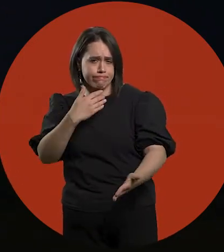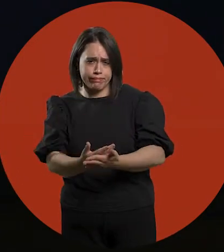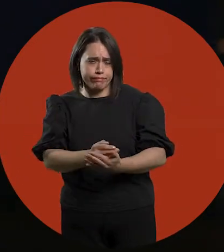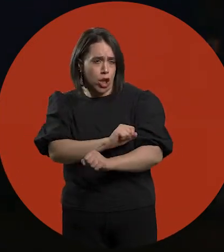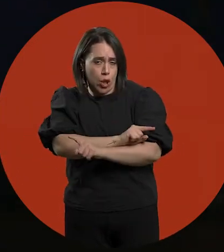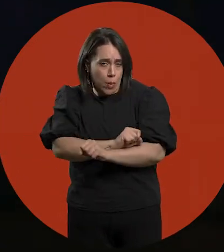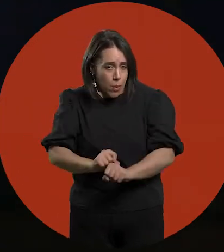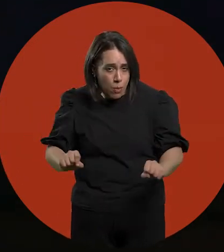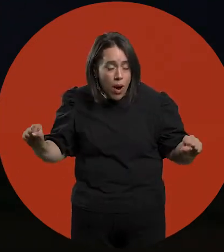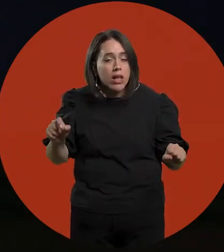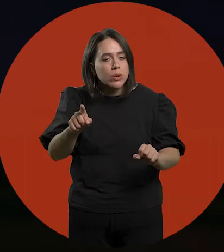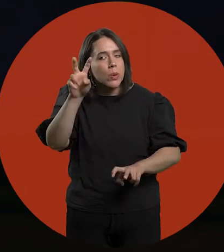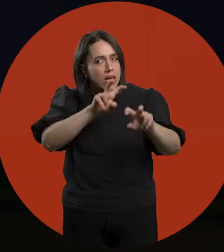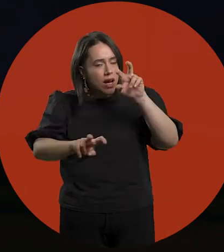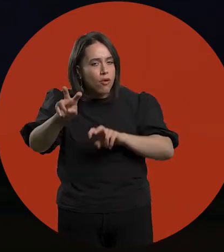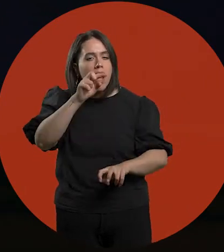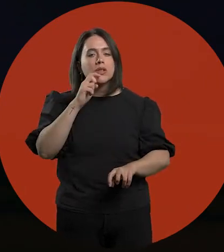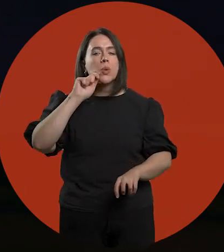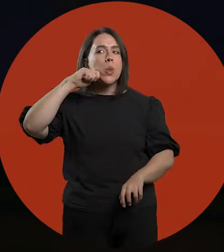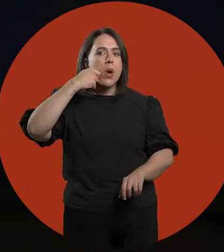Tenés que ver lo que se te da, lo que te gusta realmente.